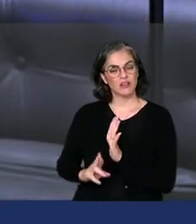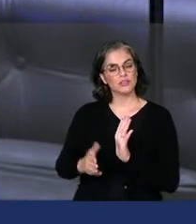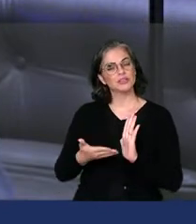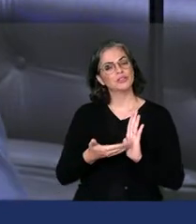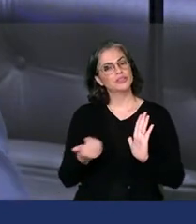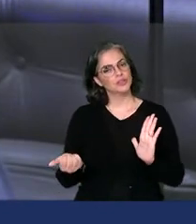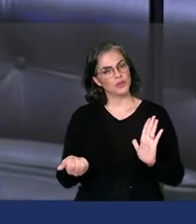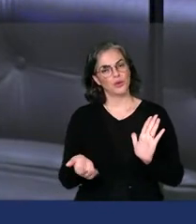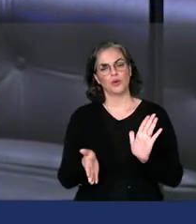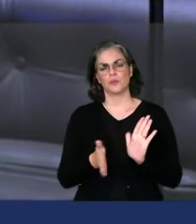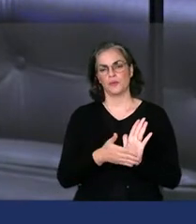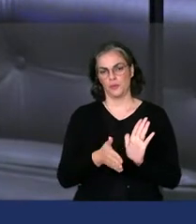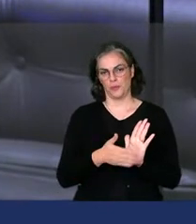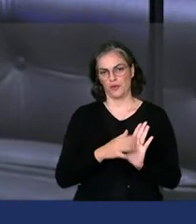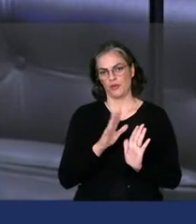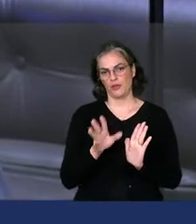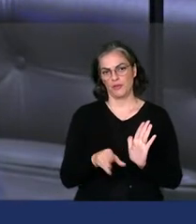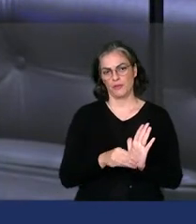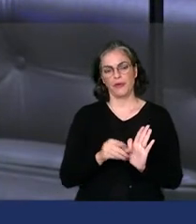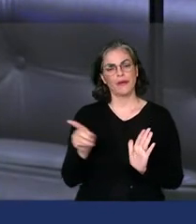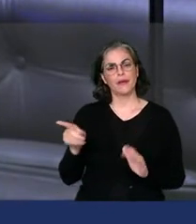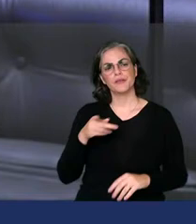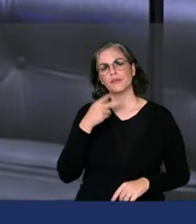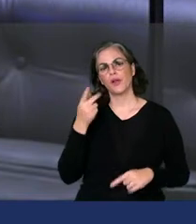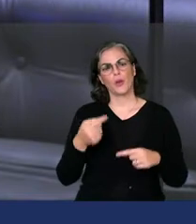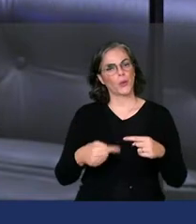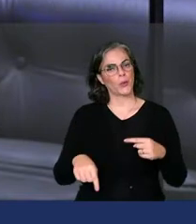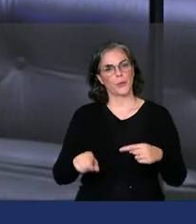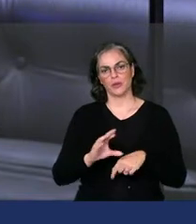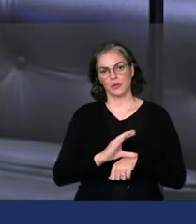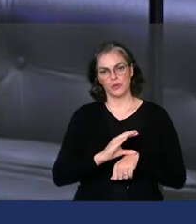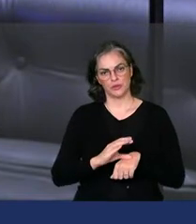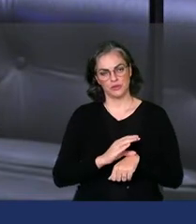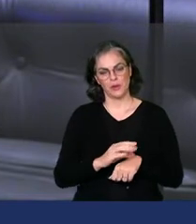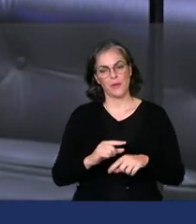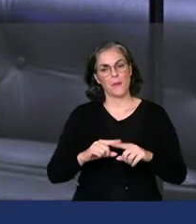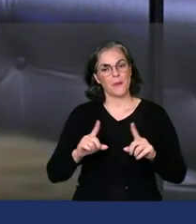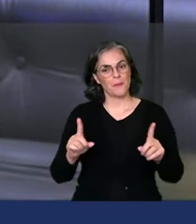PROPOSTA DE EMENDA EMENDA DO PROJETO, SOB A ALEGAÇÃO DE QUE SERIA MATÉRIA INCONSTITUCIONAL. MAS NO